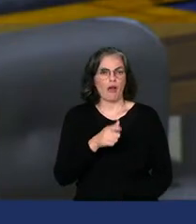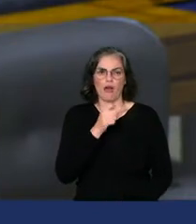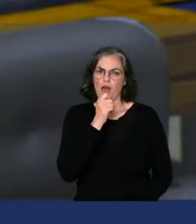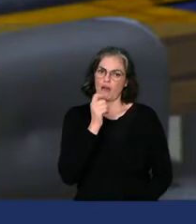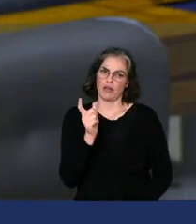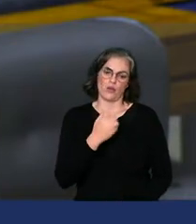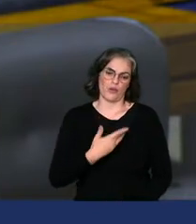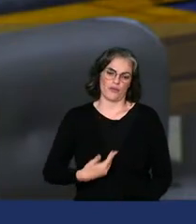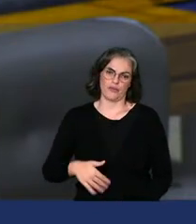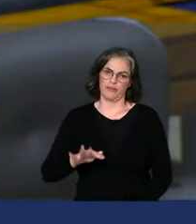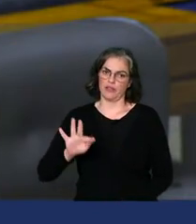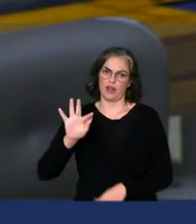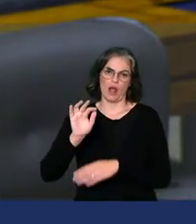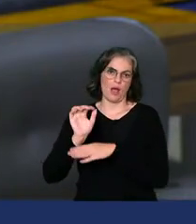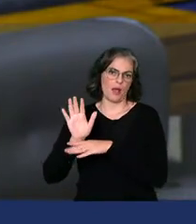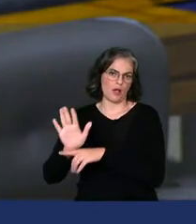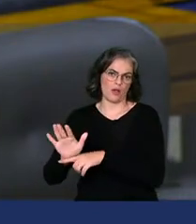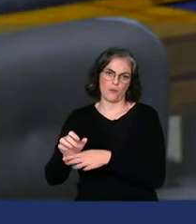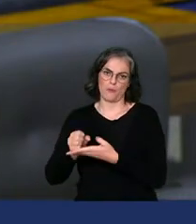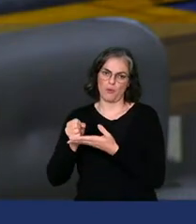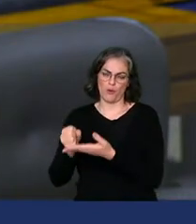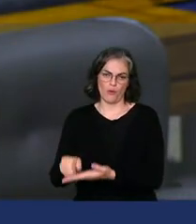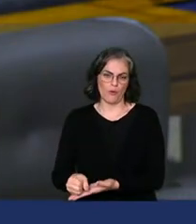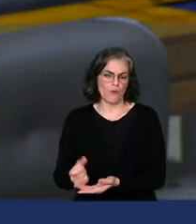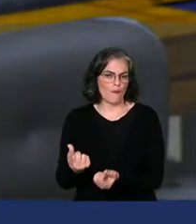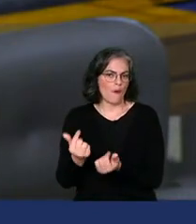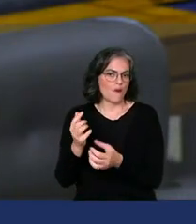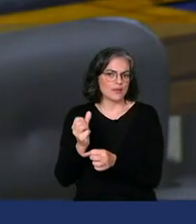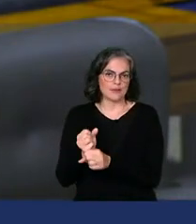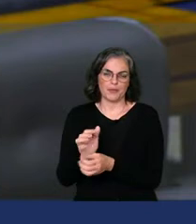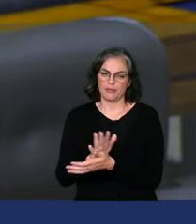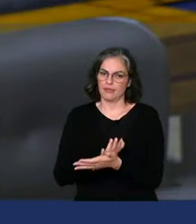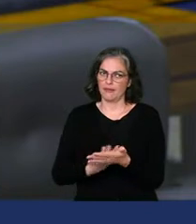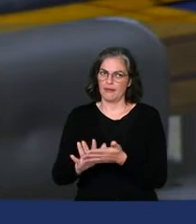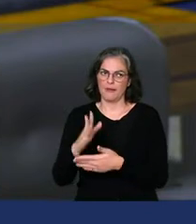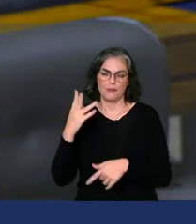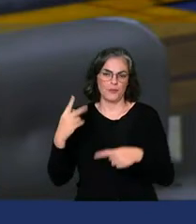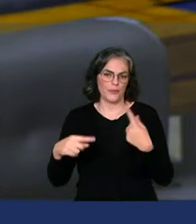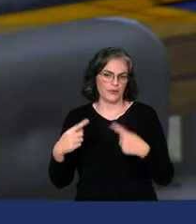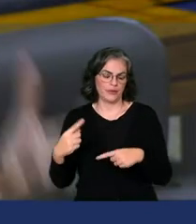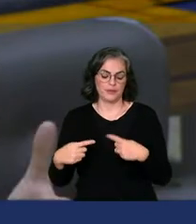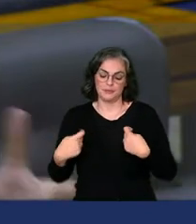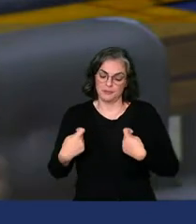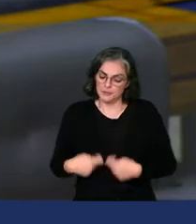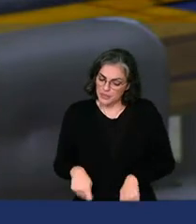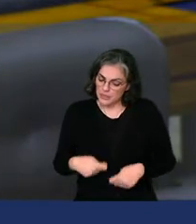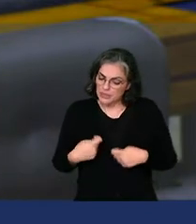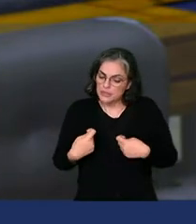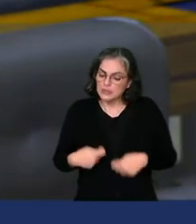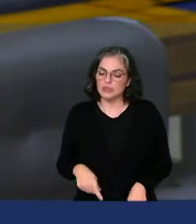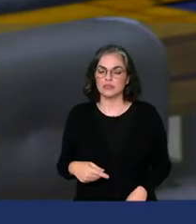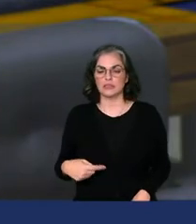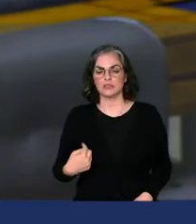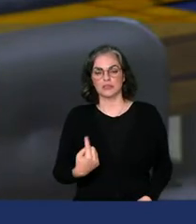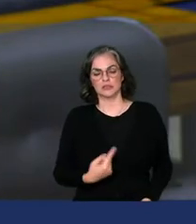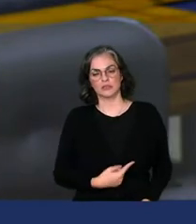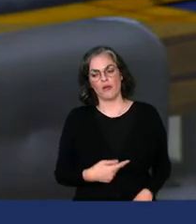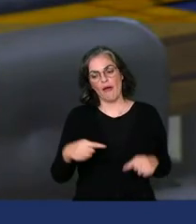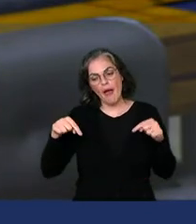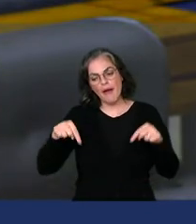CULTURA BRASILEIRA NÃO TEM TIDO O GOVERNO FEDERAL APOIO, O TEM TIDO NO ORÇAMENTO, NÃO TEM TIDO POLÍTICA CULTURAIS E NÓS PRECISAMOS A PARTIR DO PARLAMENTO BRASILEIRO FAZER